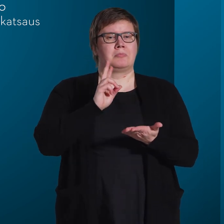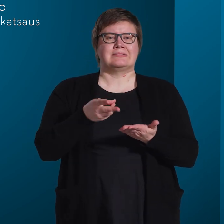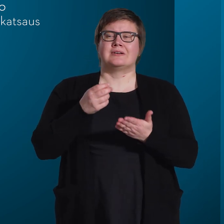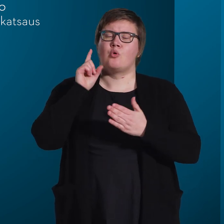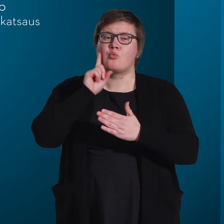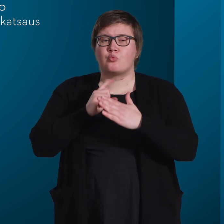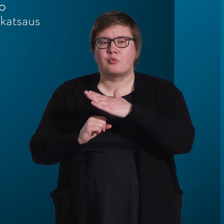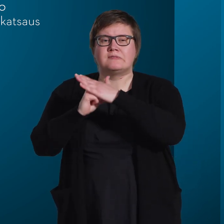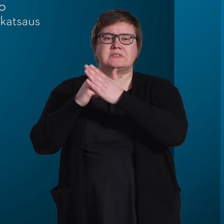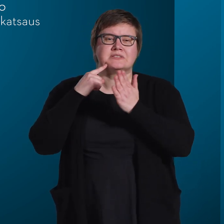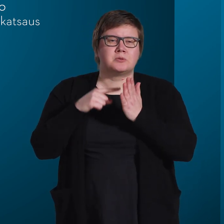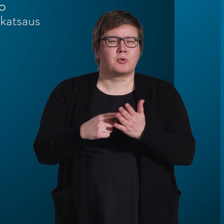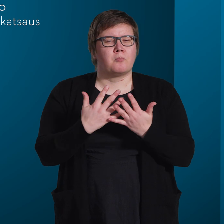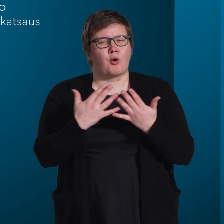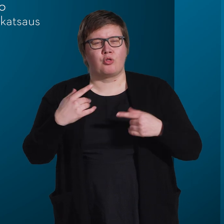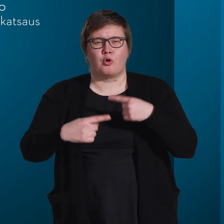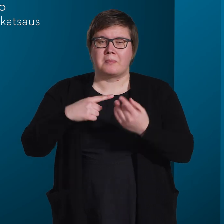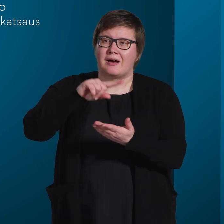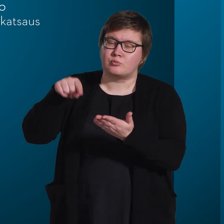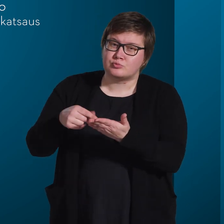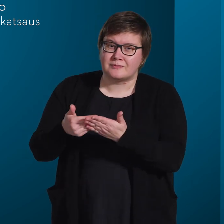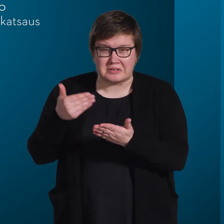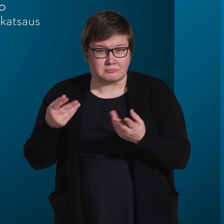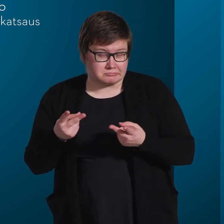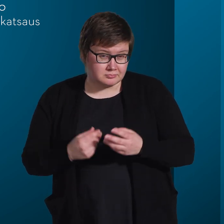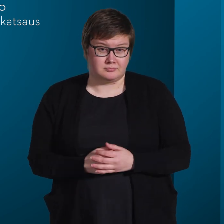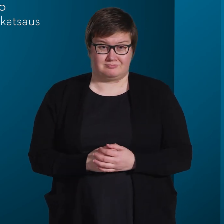esimerkiksi monitoimikeskusta varten.